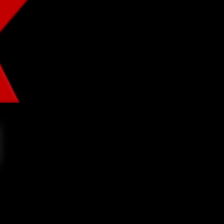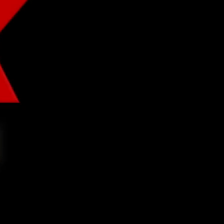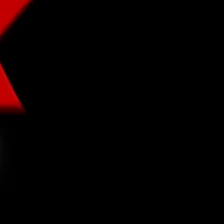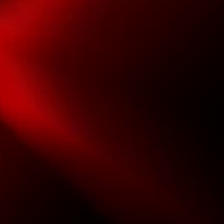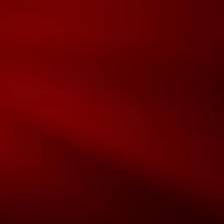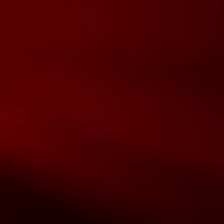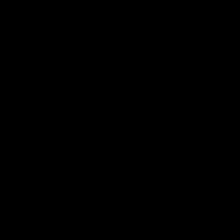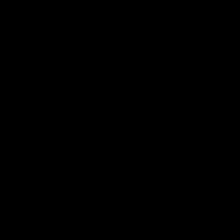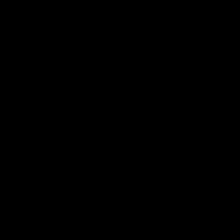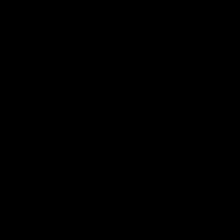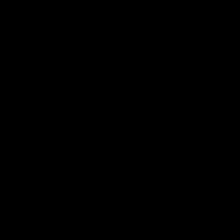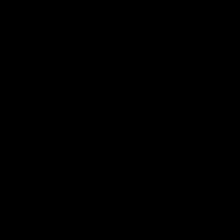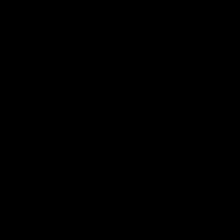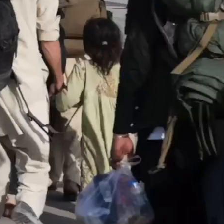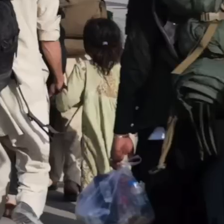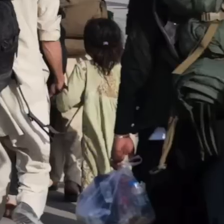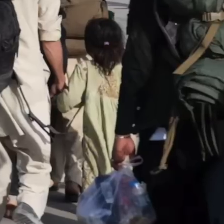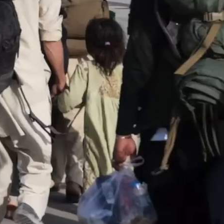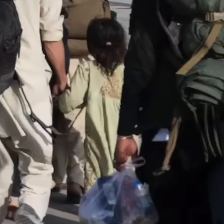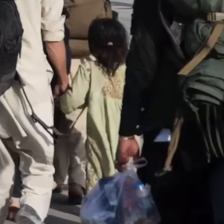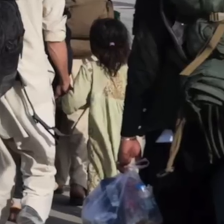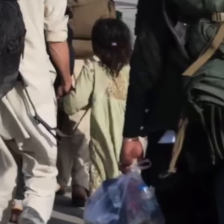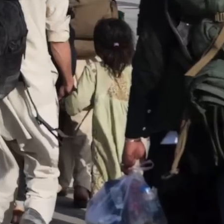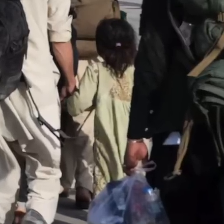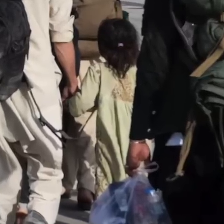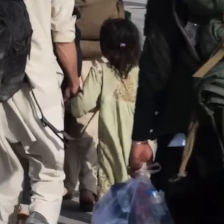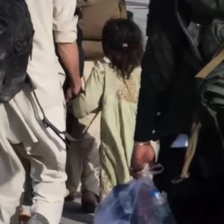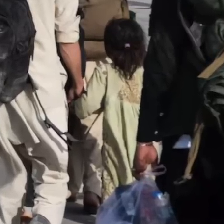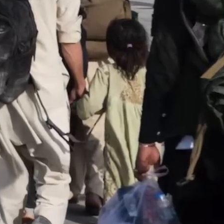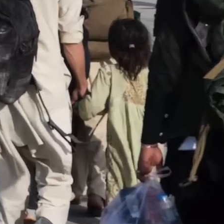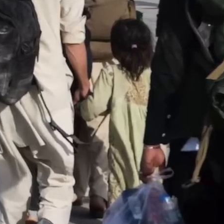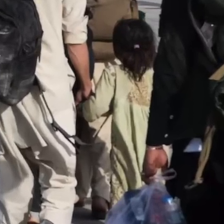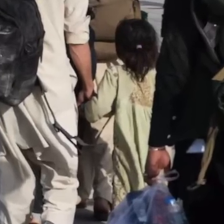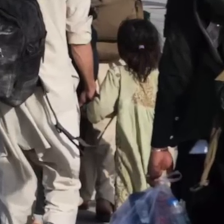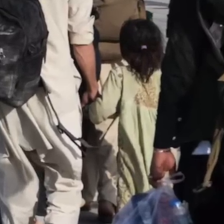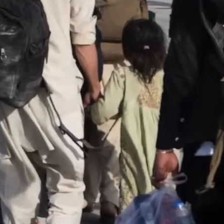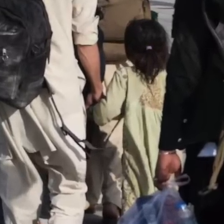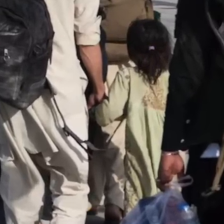[Música] [Aplausos] con la situación tensa que se vive en la deportación de migrantes